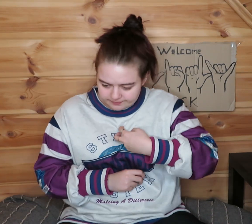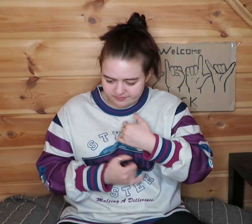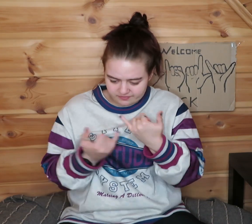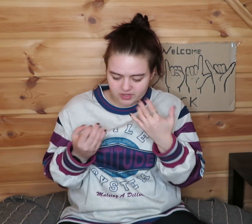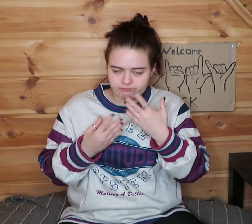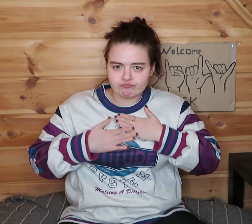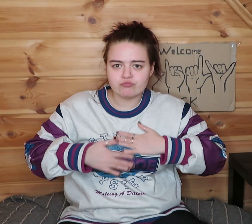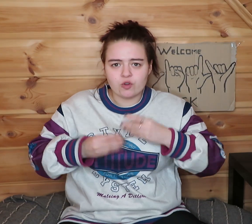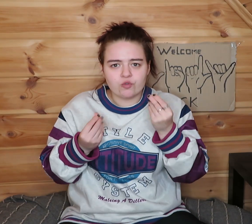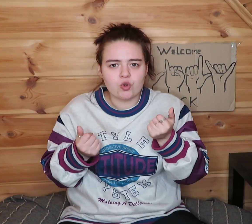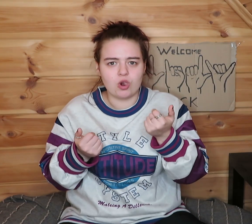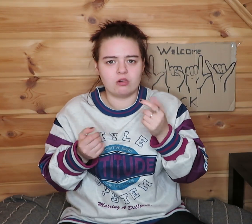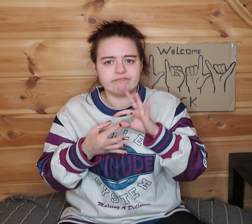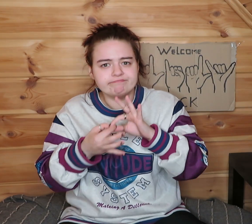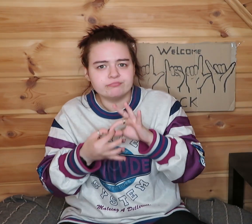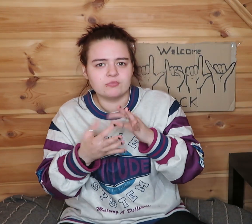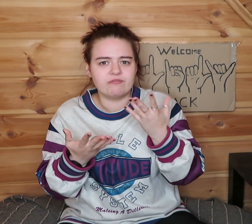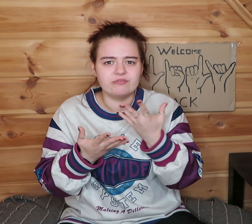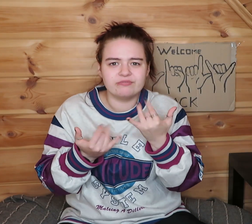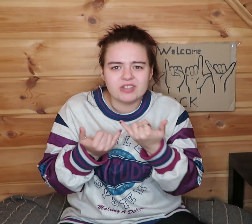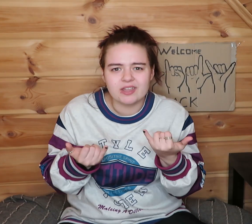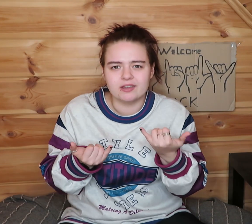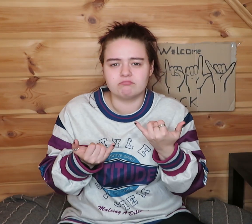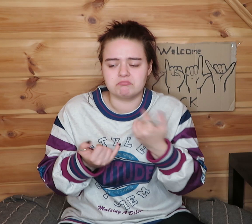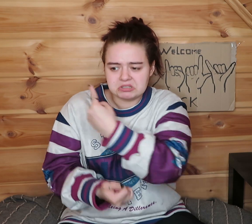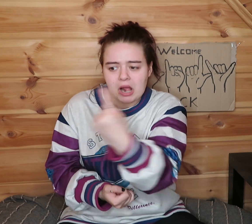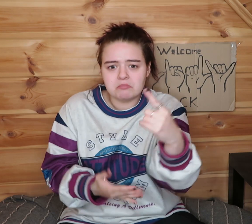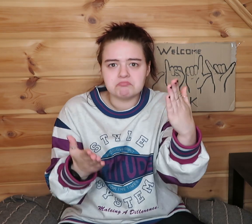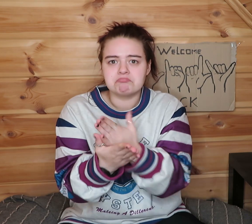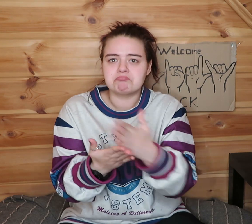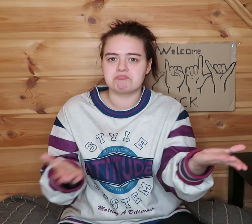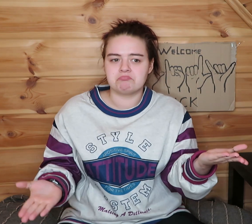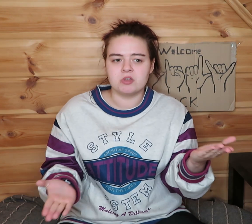Wie sie sich identifizieren und wie sie sich wohl fühlen. Das entscheidet man selbst.